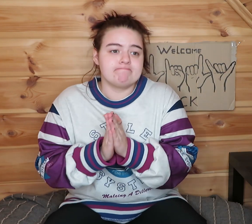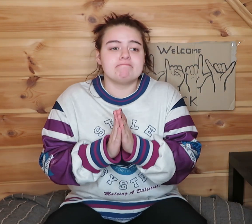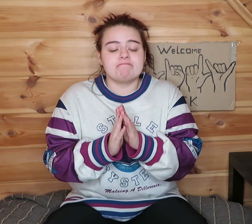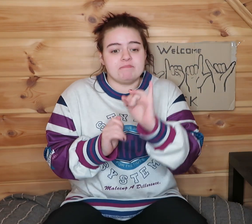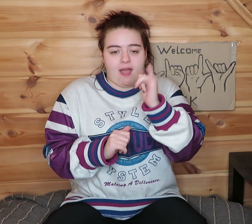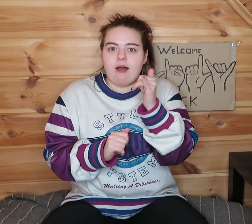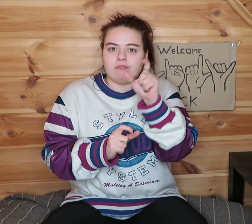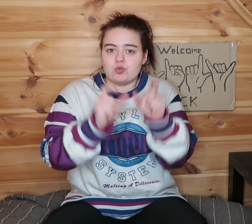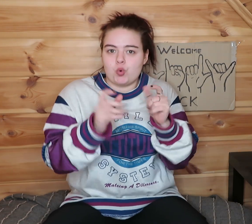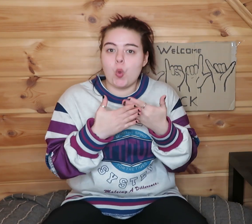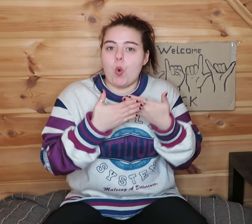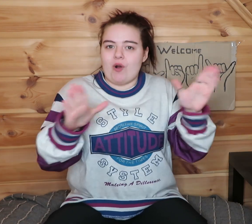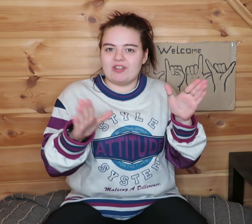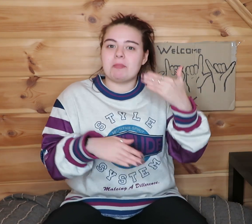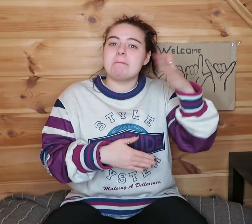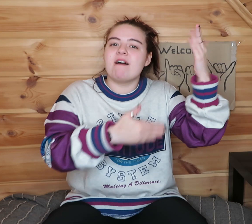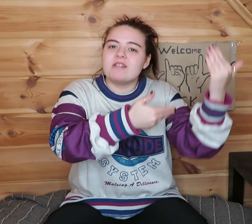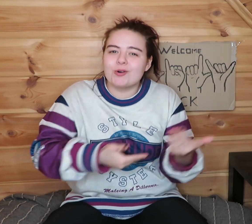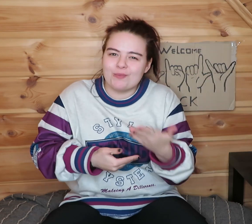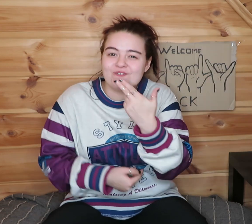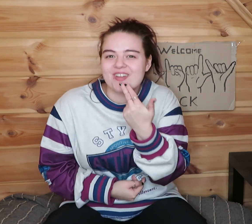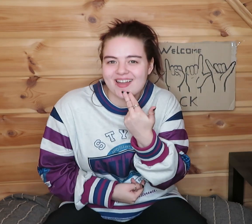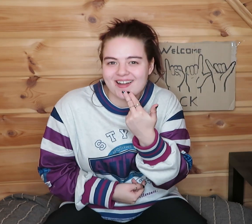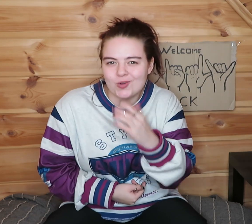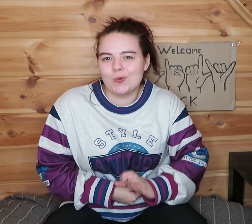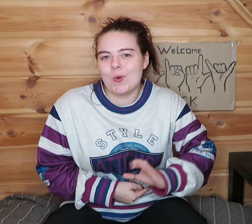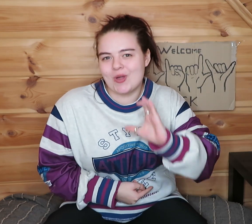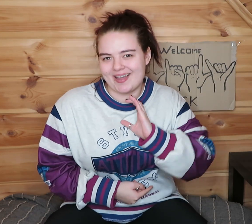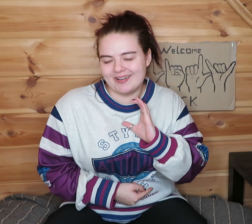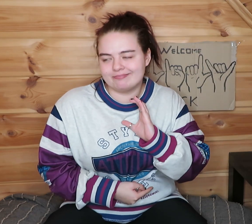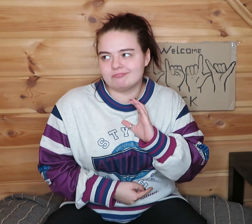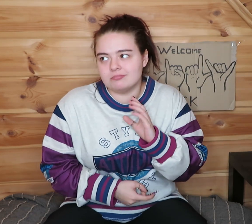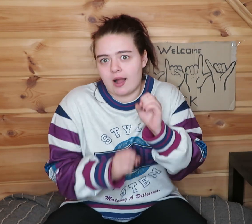Ja Personen sind offen, aber am meisten sind CODA willkommen.